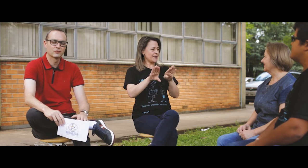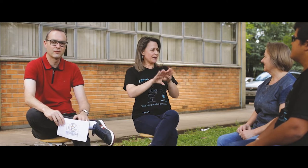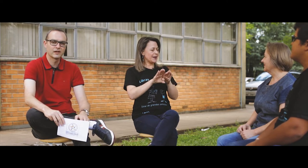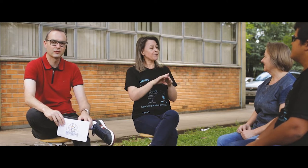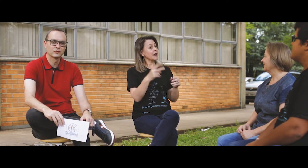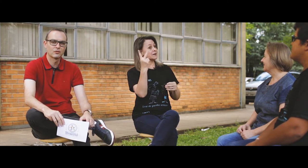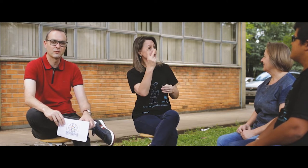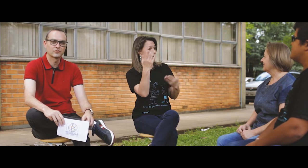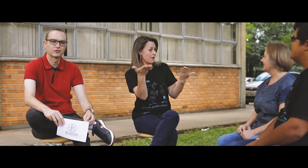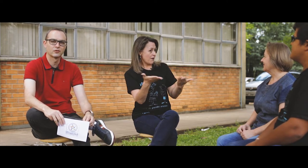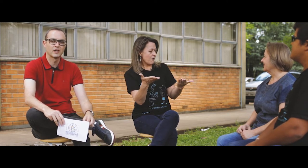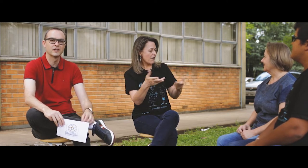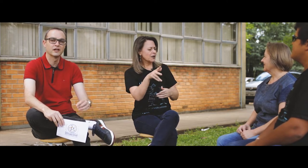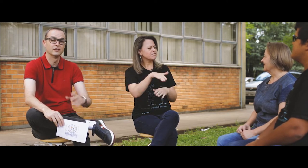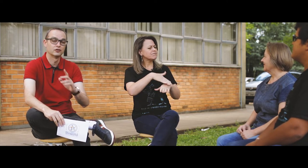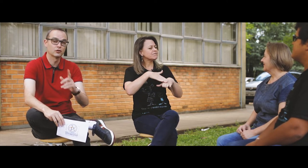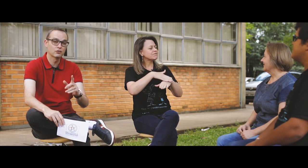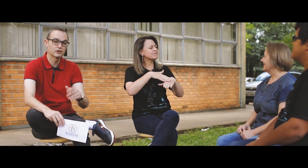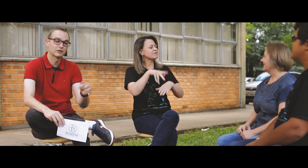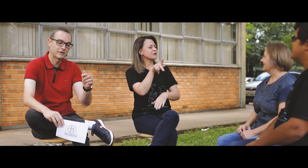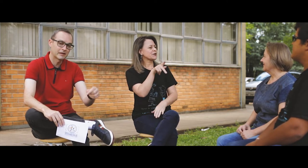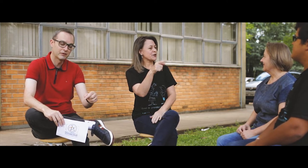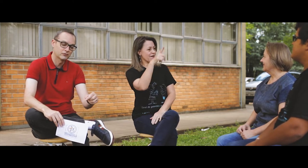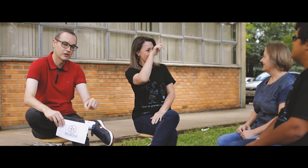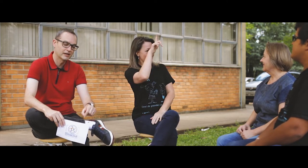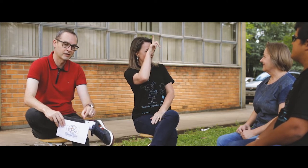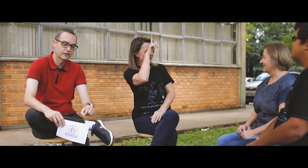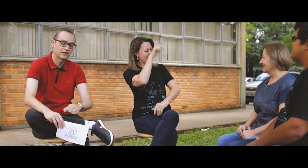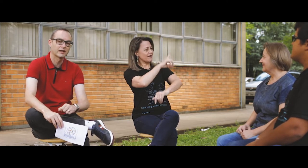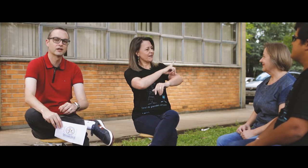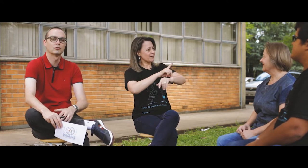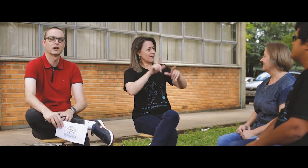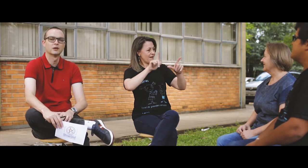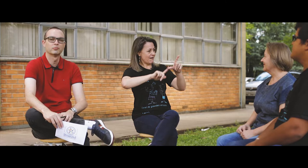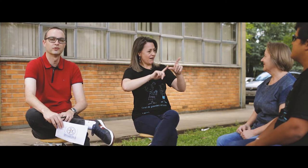converso com a professora Irene Stoque do Departamento de Letras aqui no Campus